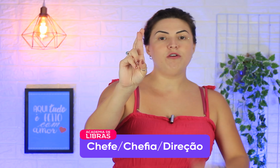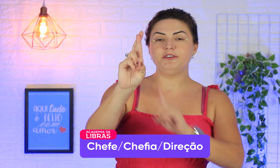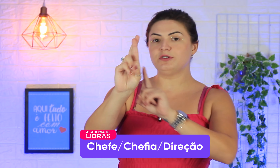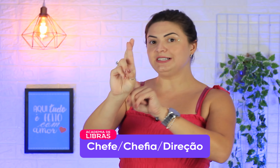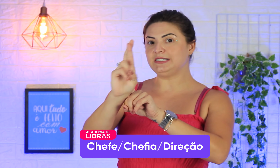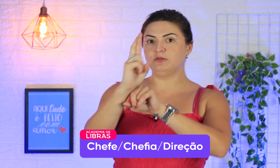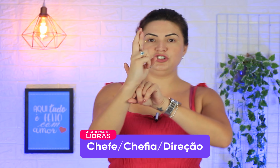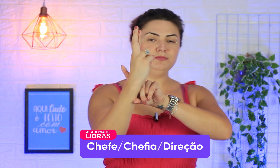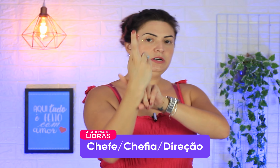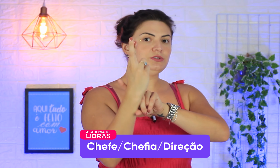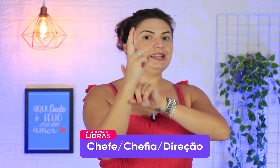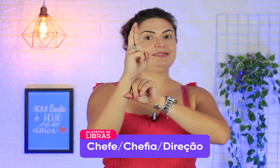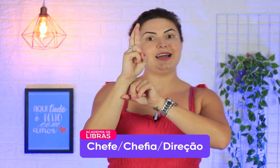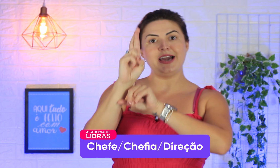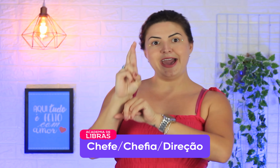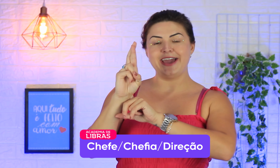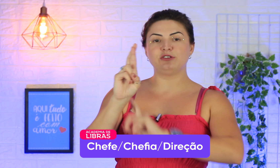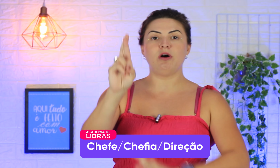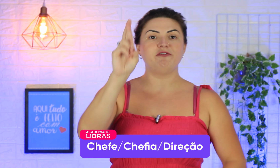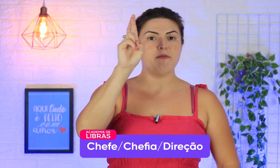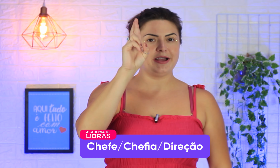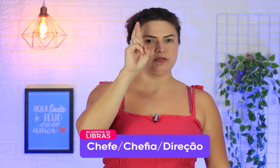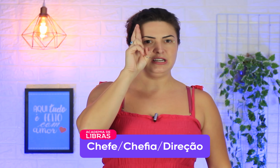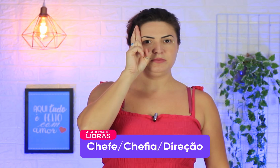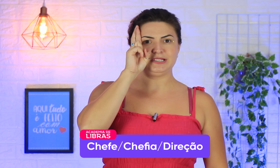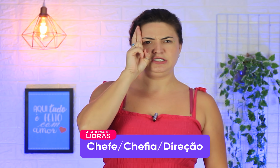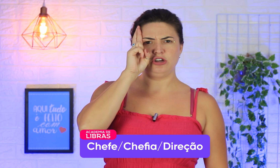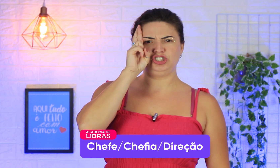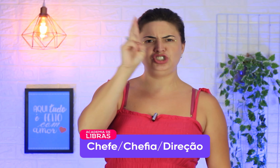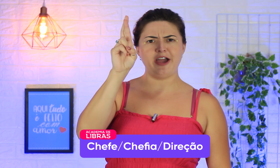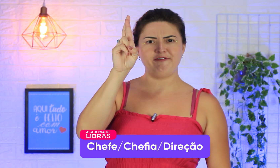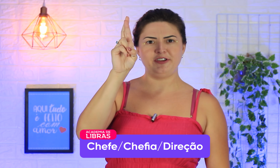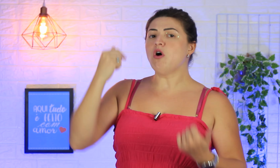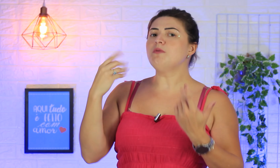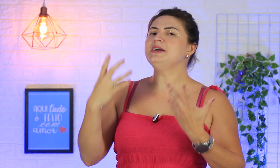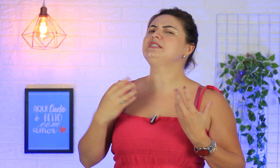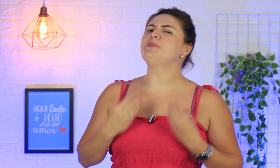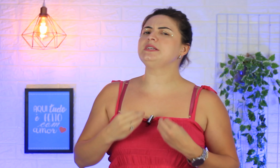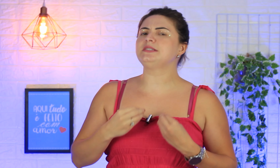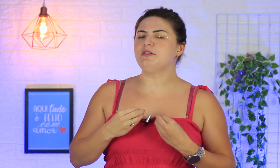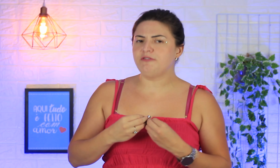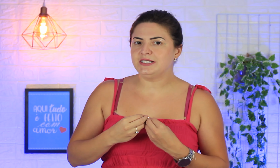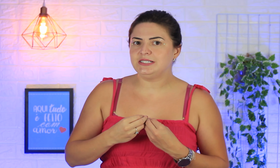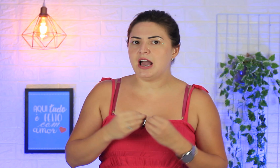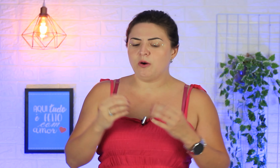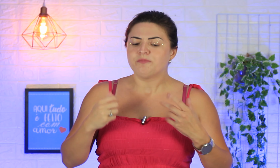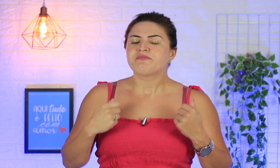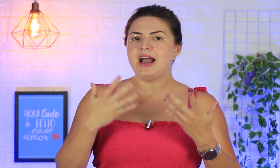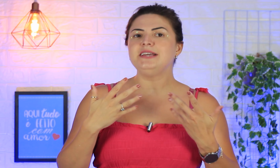a configuração de mão da letra R do alfabeto da lias assim ó chefe como a expressão facial mais